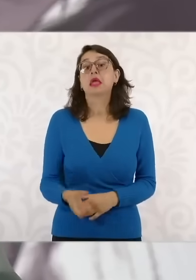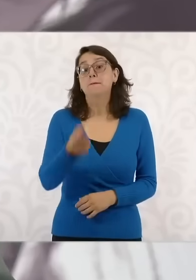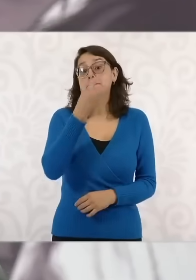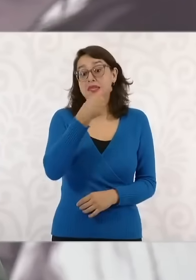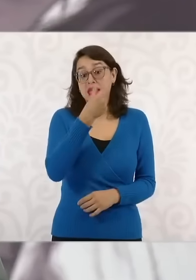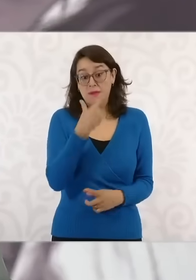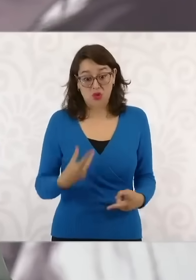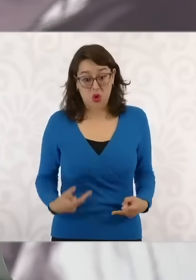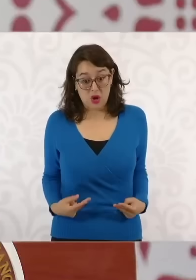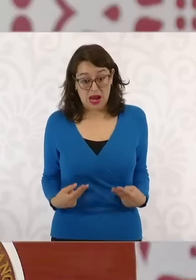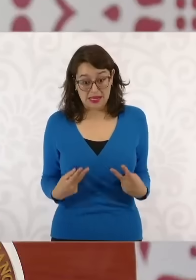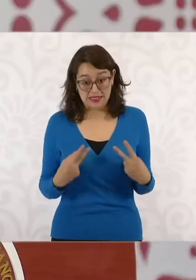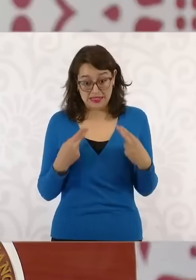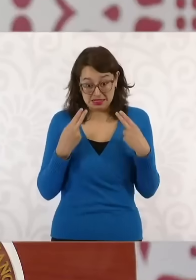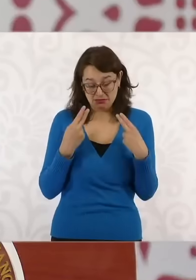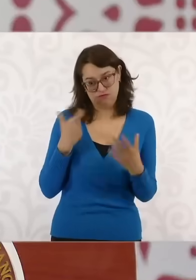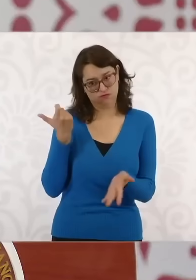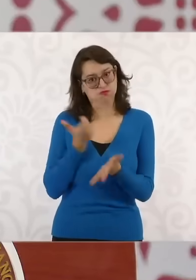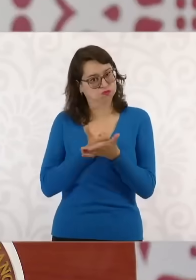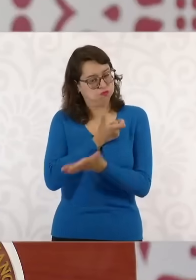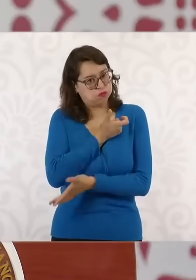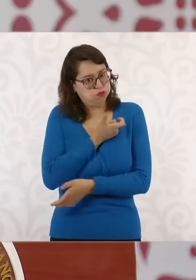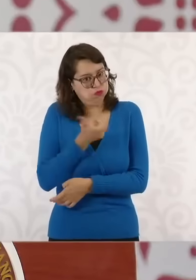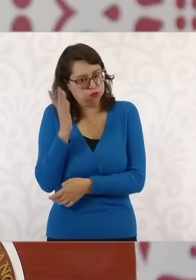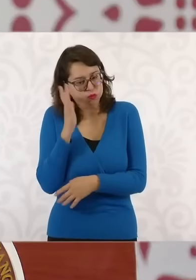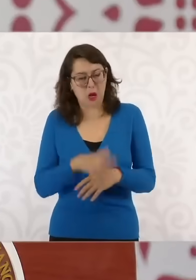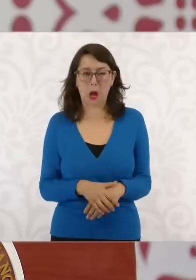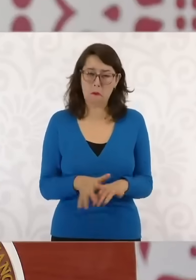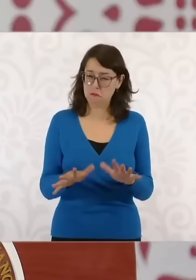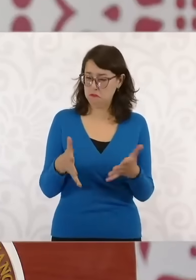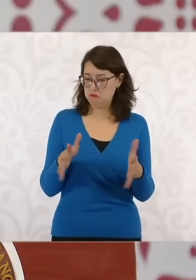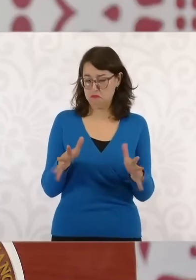medicamentos caros. El promedio de facturación de un medicamento oncológico es de aproximadamente